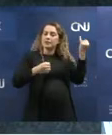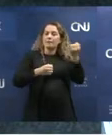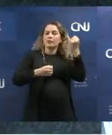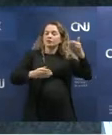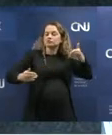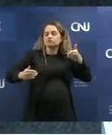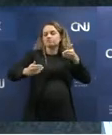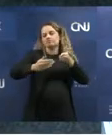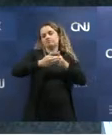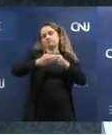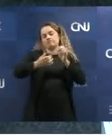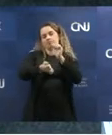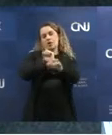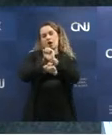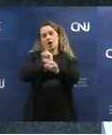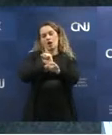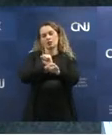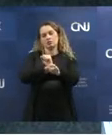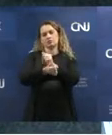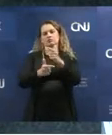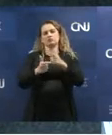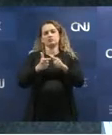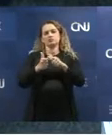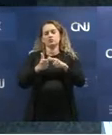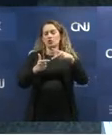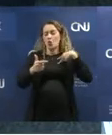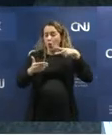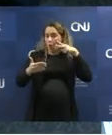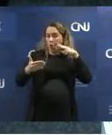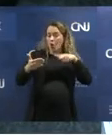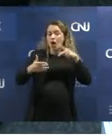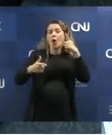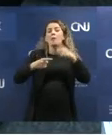No caso Verificar o porquê do excesso de prazo e amor